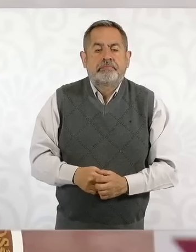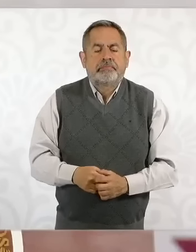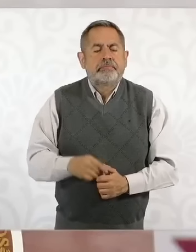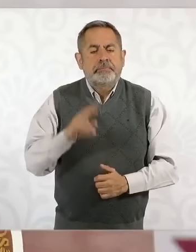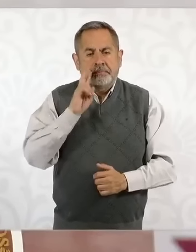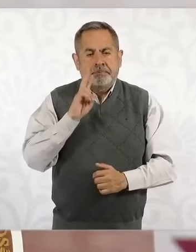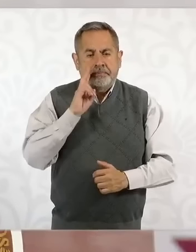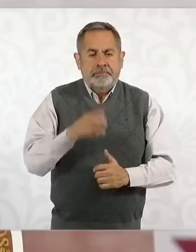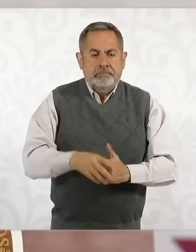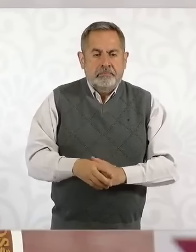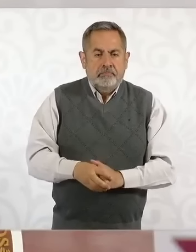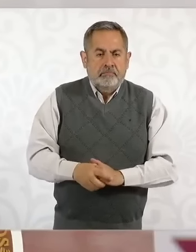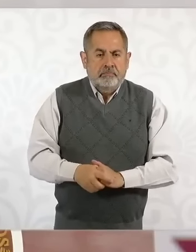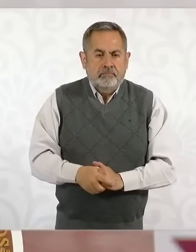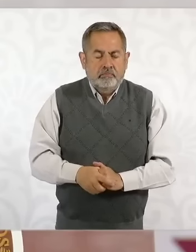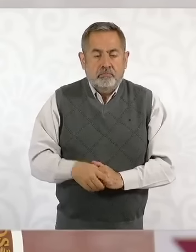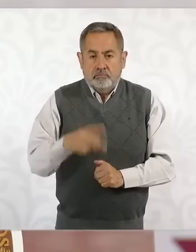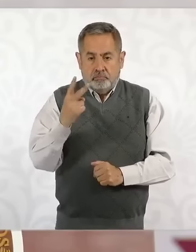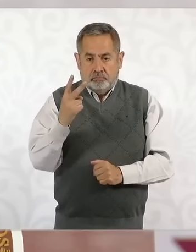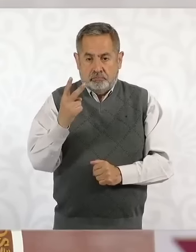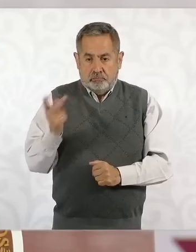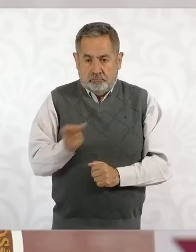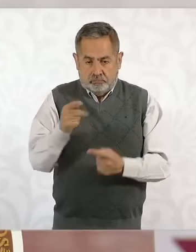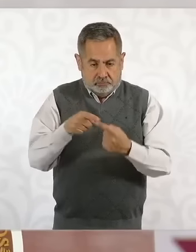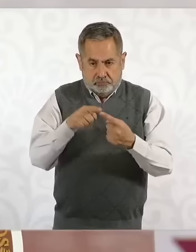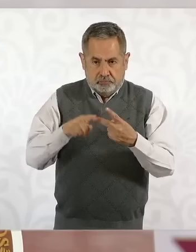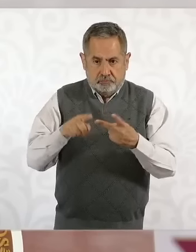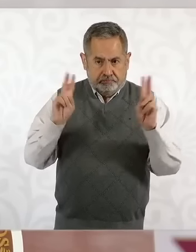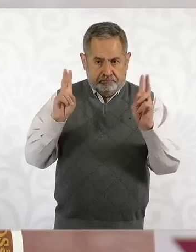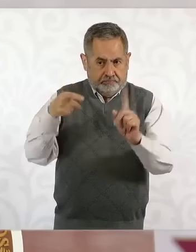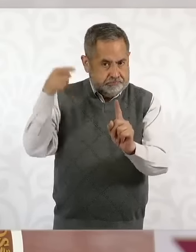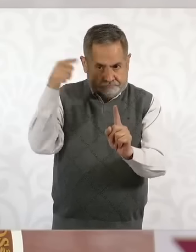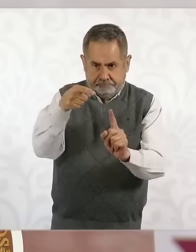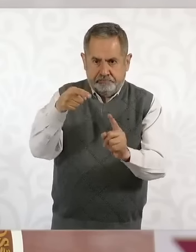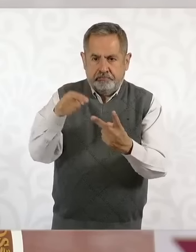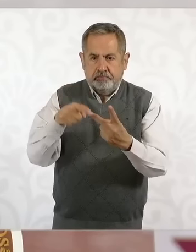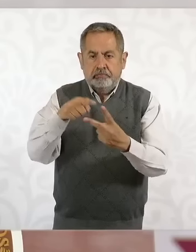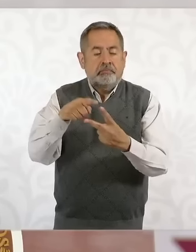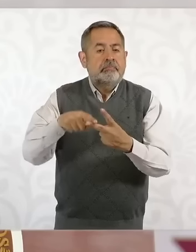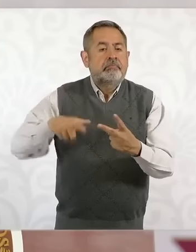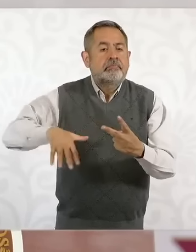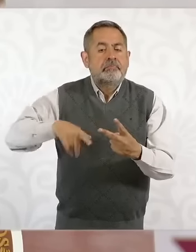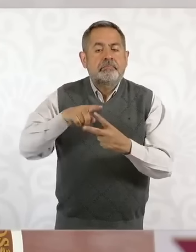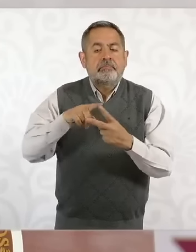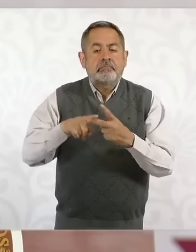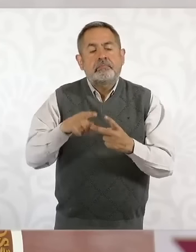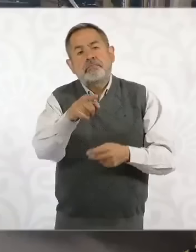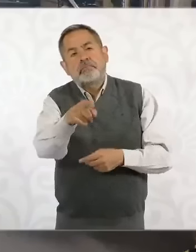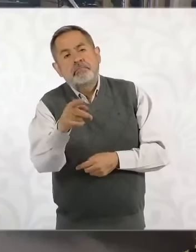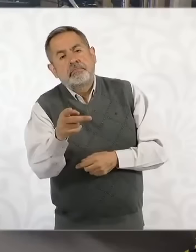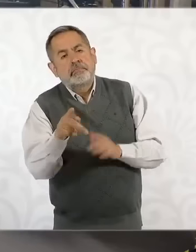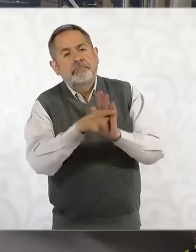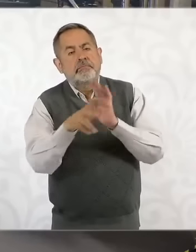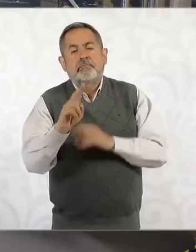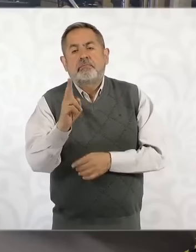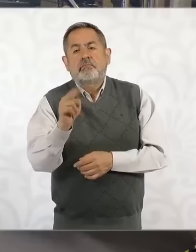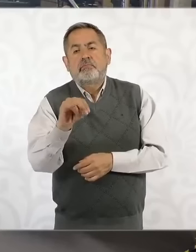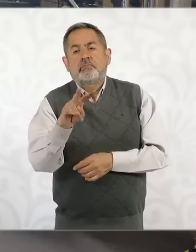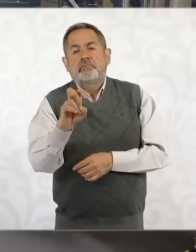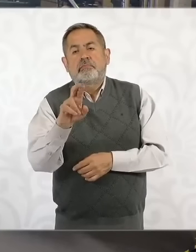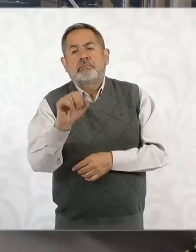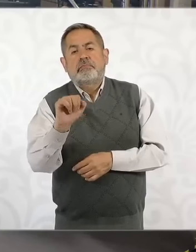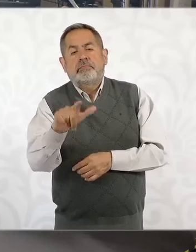e vamos a tomar dos preguntas más sobre este tema, si les parece. Eh a ver el Universal. Buenos días,